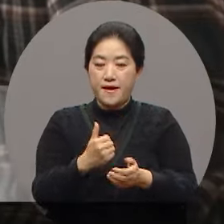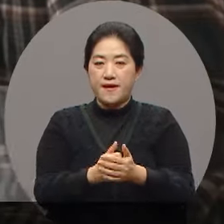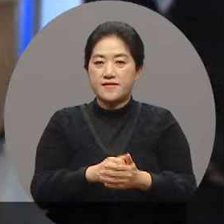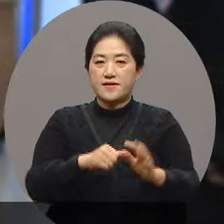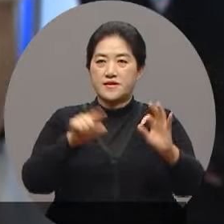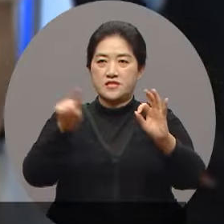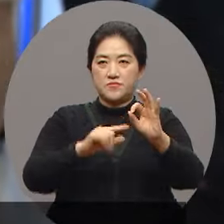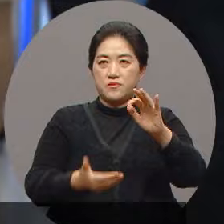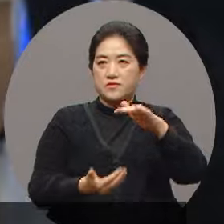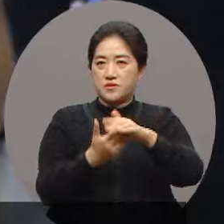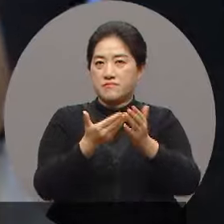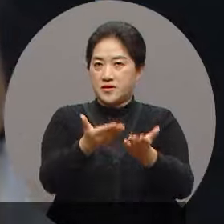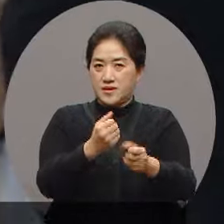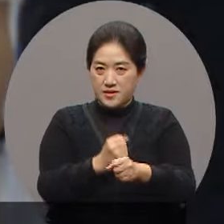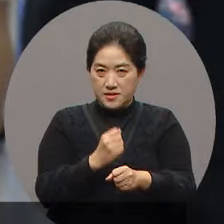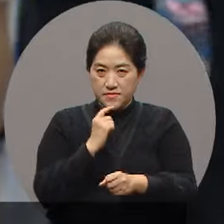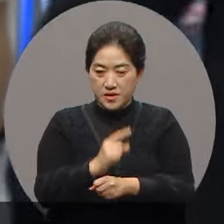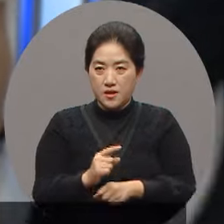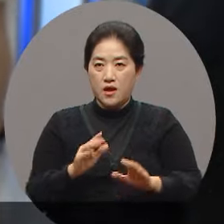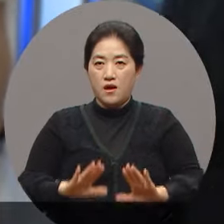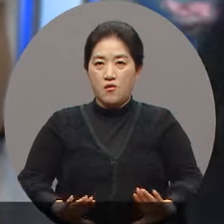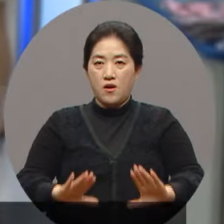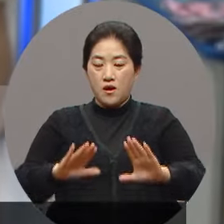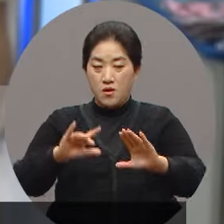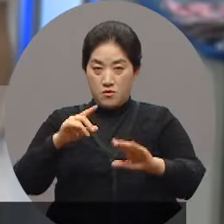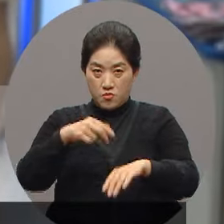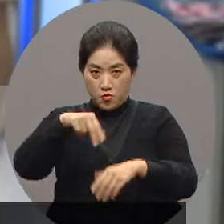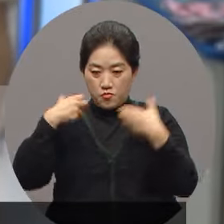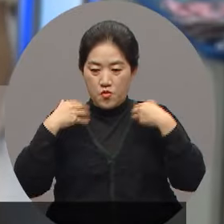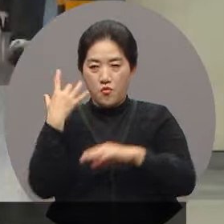올해 대학혁신 성과를 평가할 때 자유 전공, 무전공 입학에 대해 최대 10점의 가점을 부여하겠다는 겁니다.